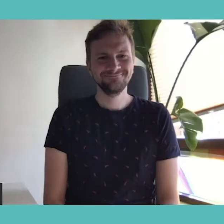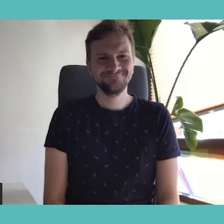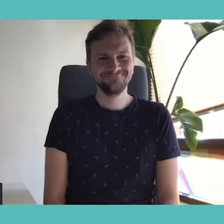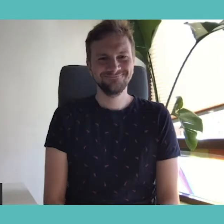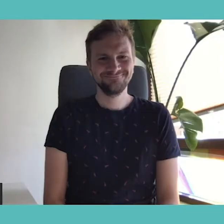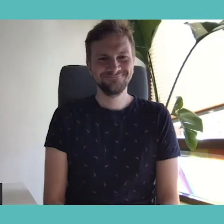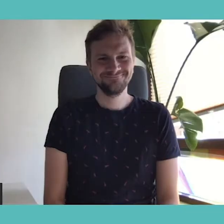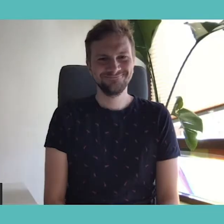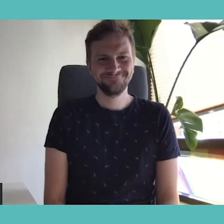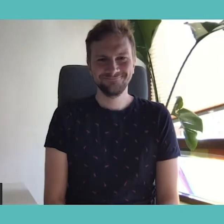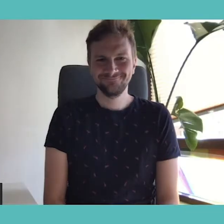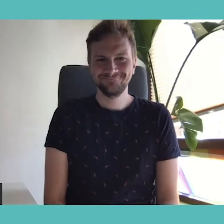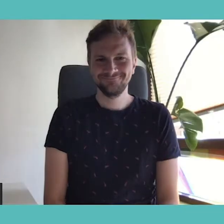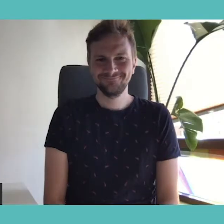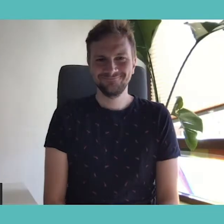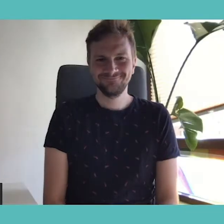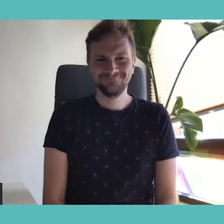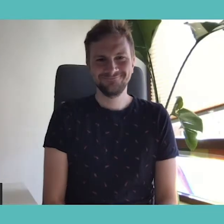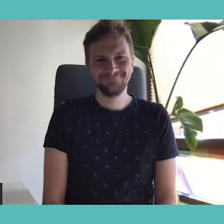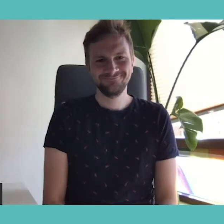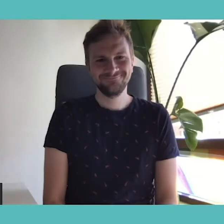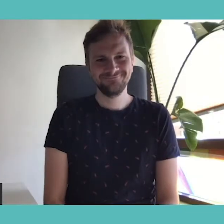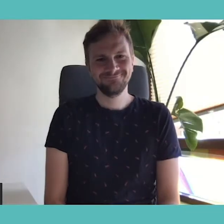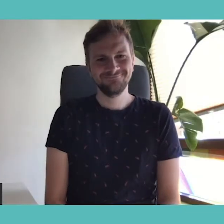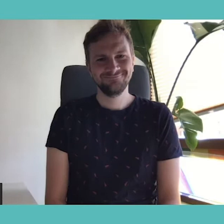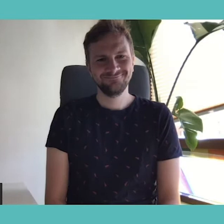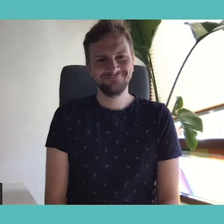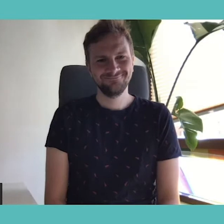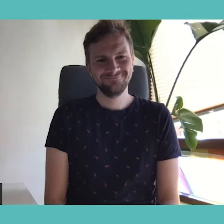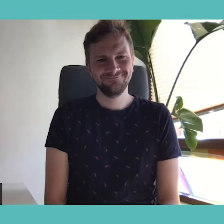Cześć, jestem Agnieszka, to mój znak migowy.